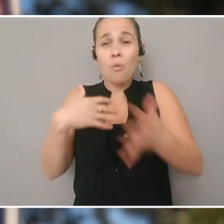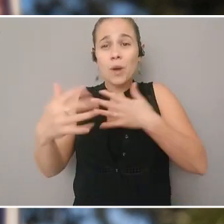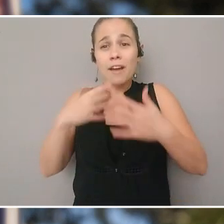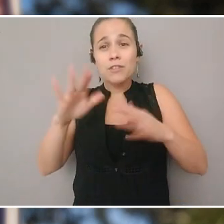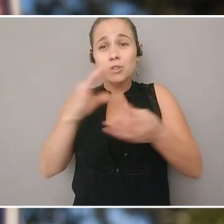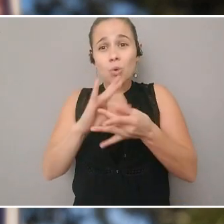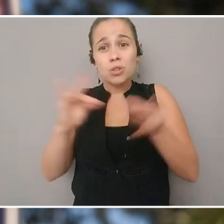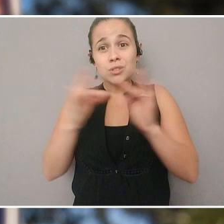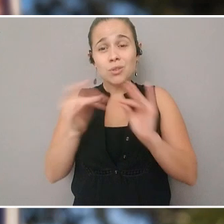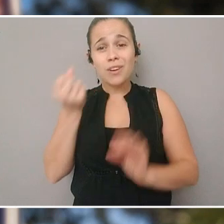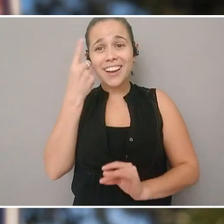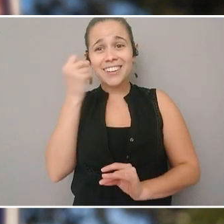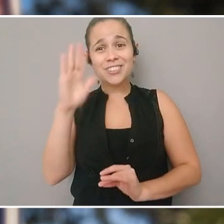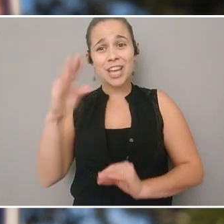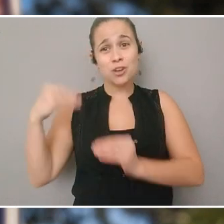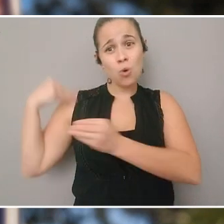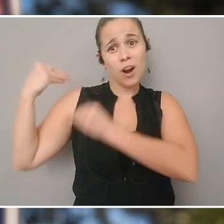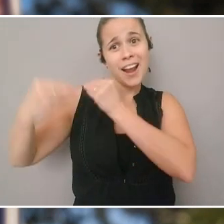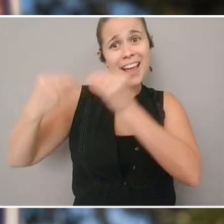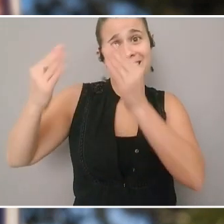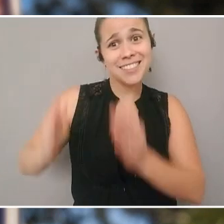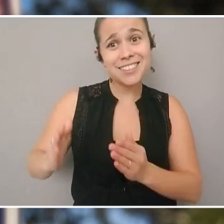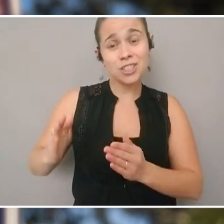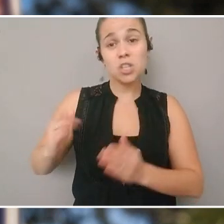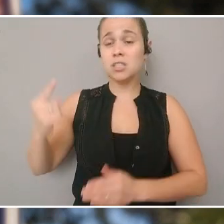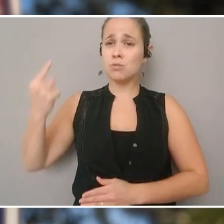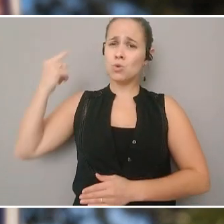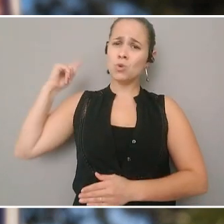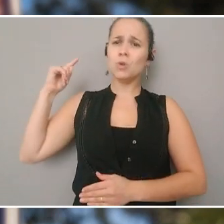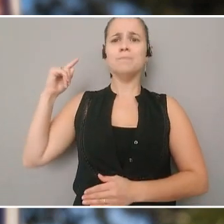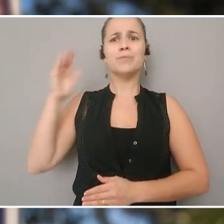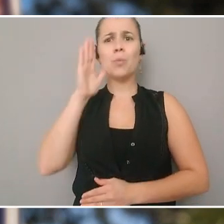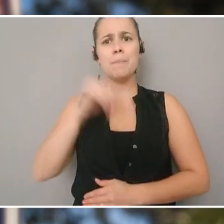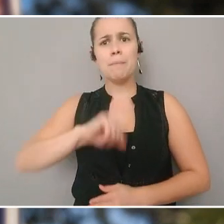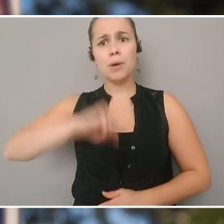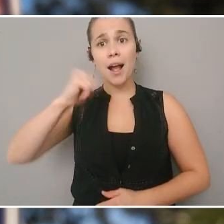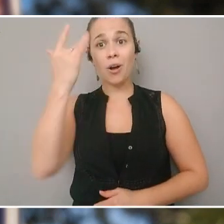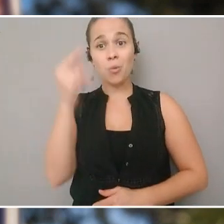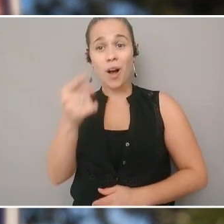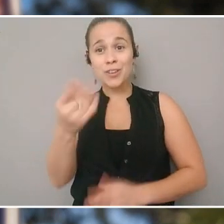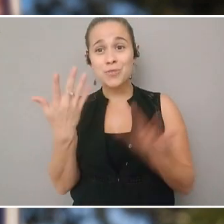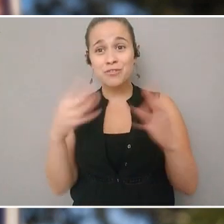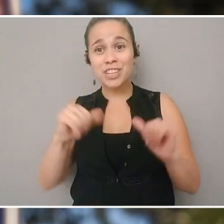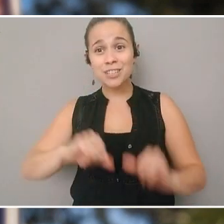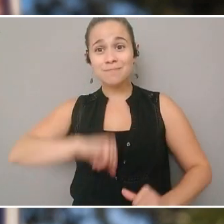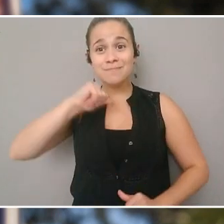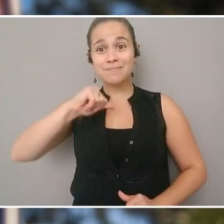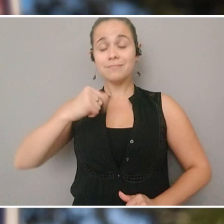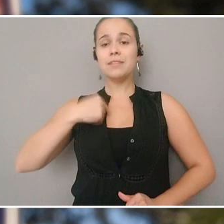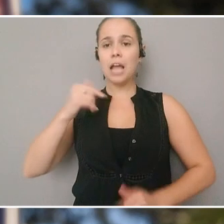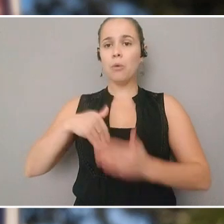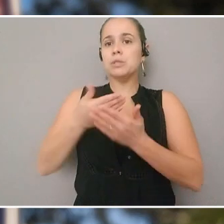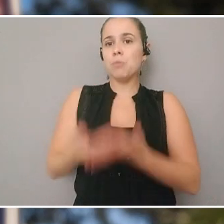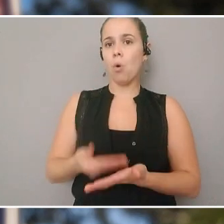deben estar orgulloso porque lo hicimos. Nacído